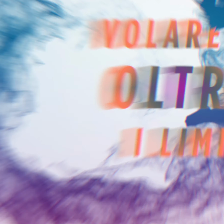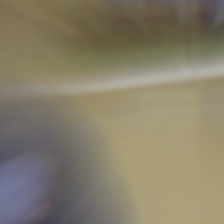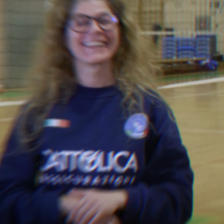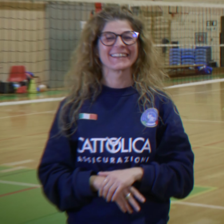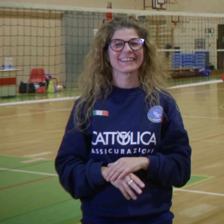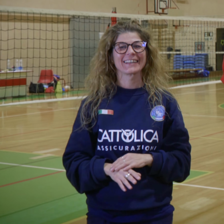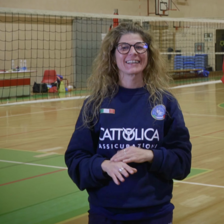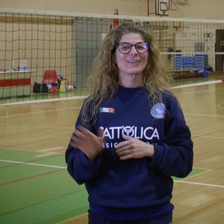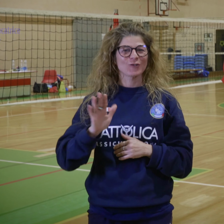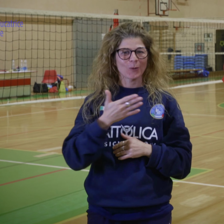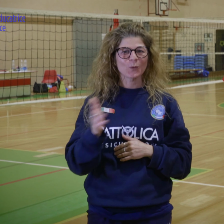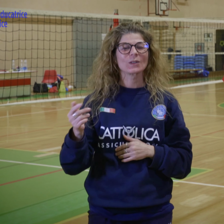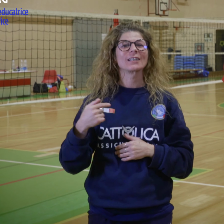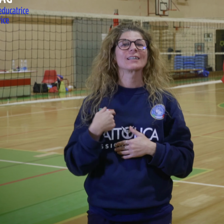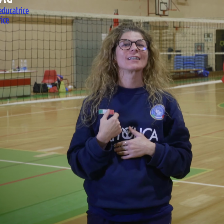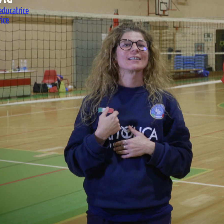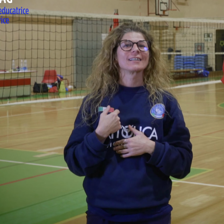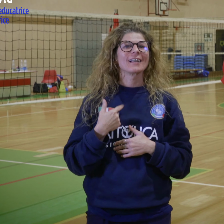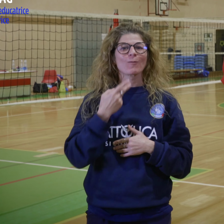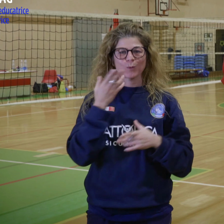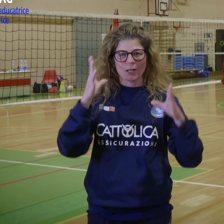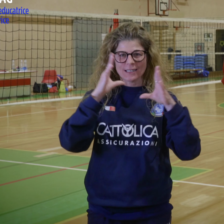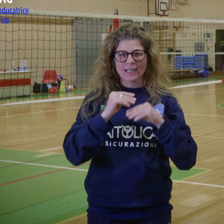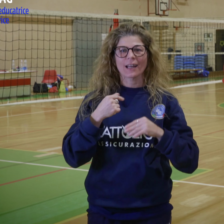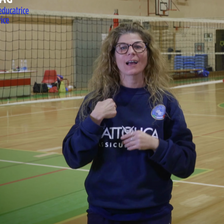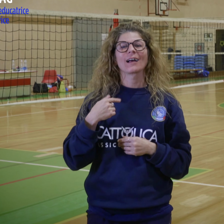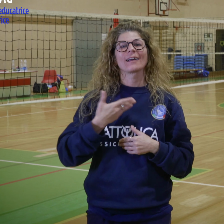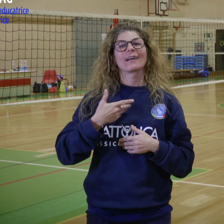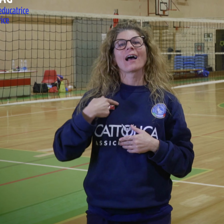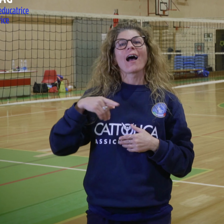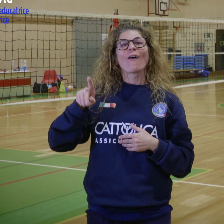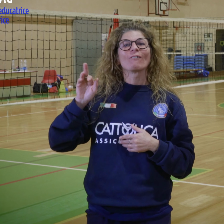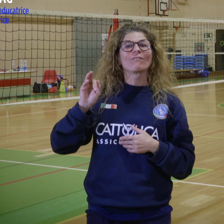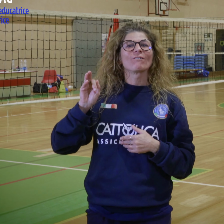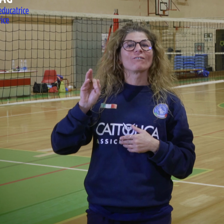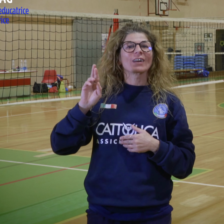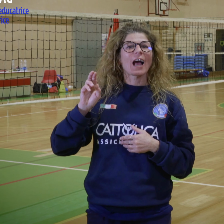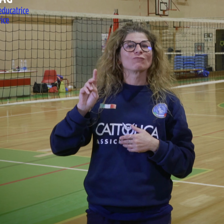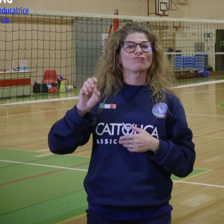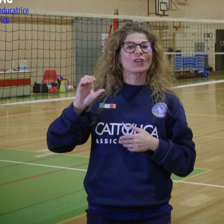Ciao a tutti, buonasera. Sono Francesca Devetag.